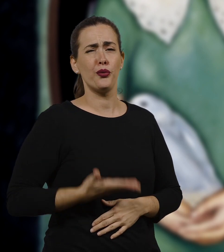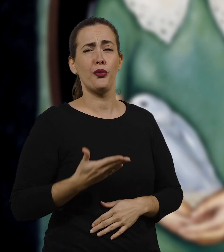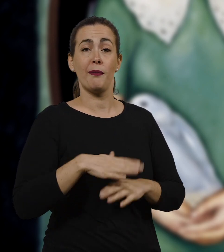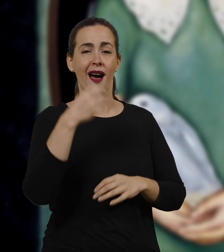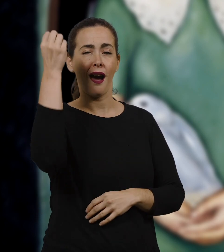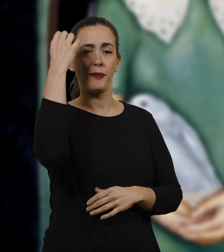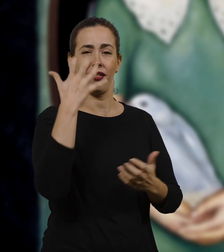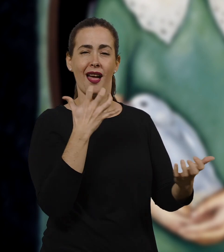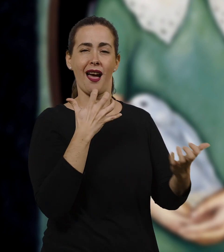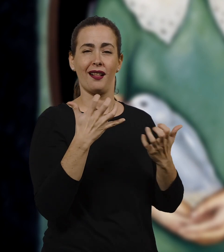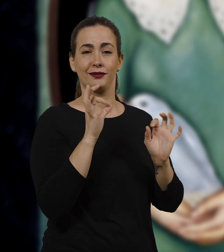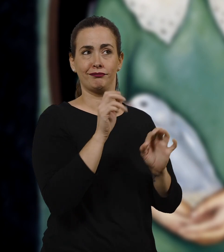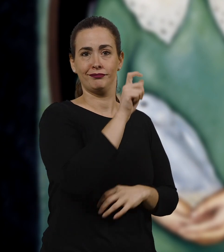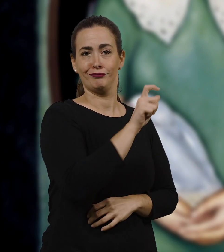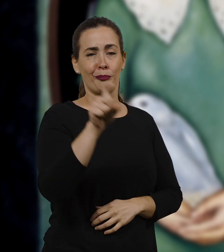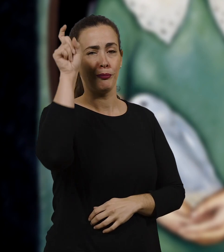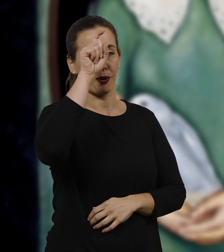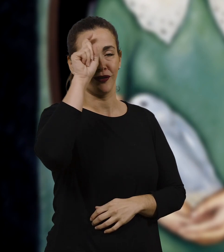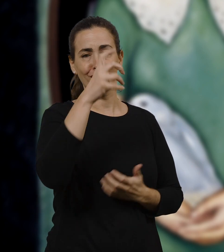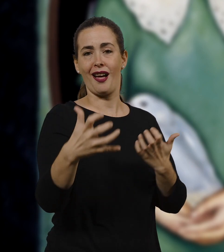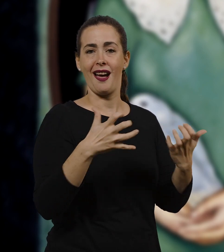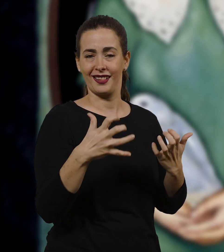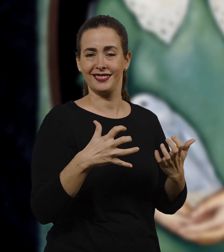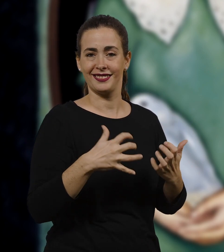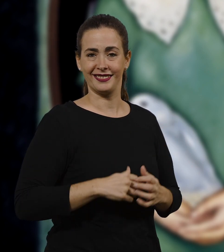per l’aprenentatge artístic dels artistes academicistes.